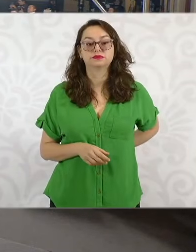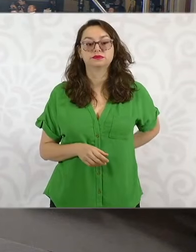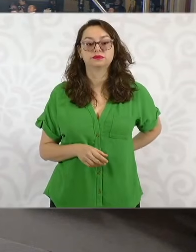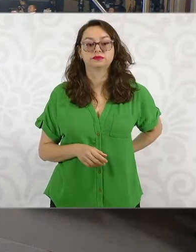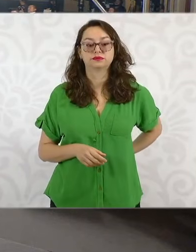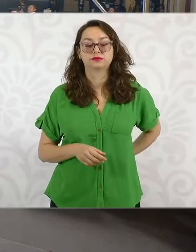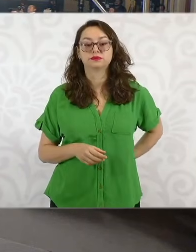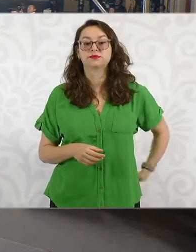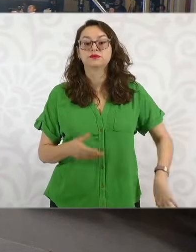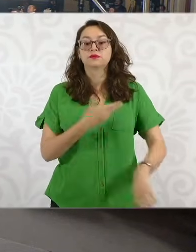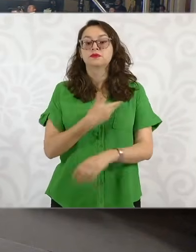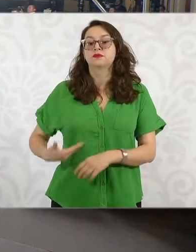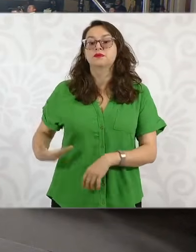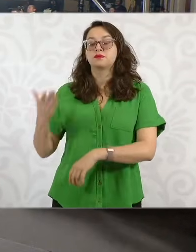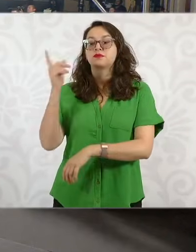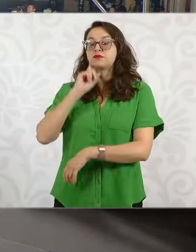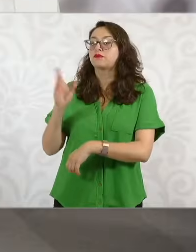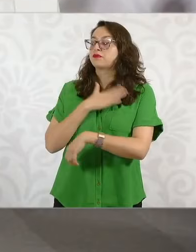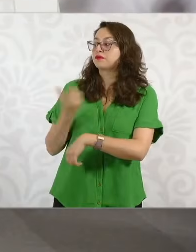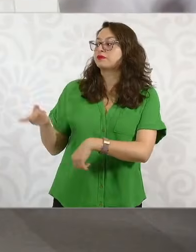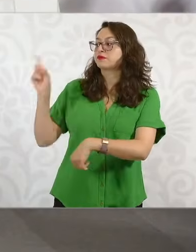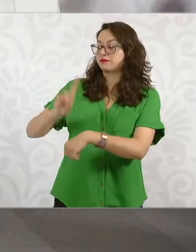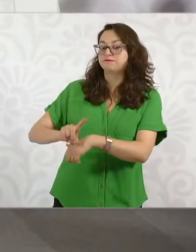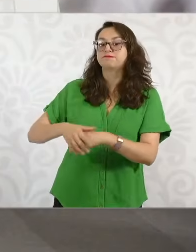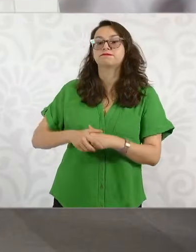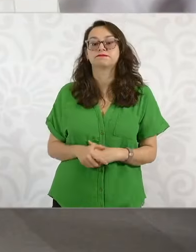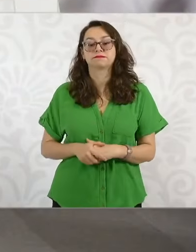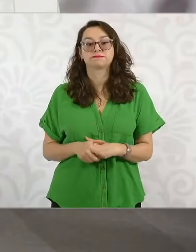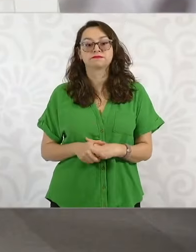presidenta, muy buenos días. Antes que nada, queremos agradecer la invitación de la presidencia